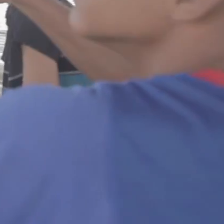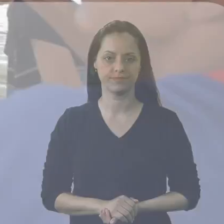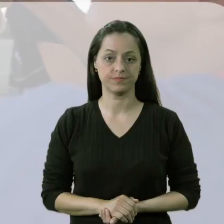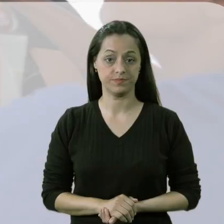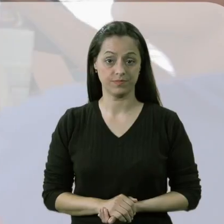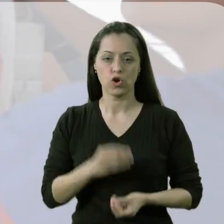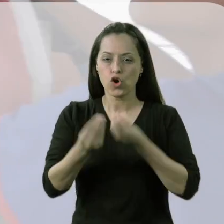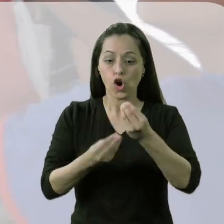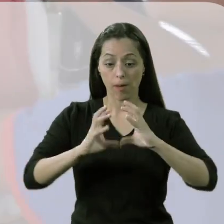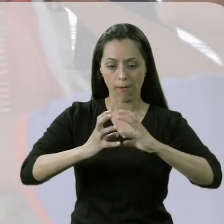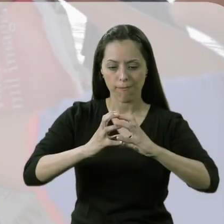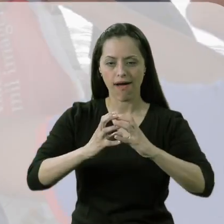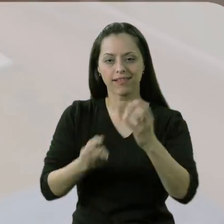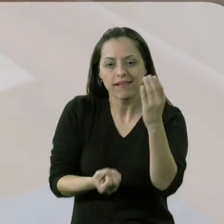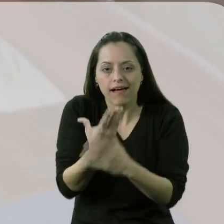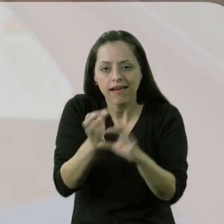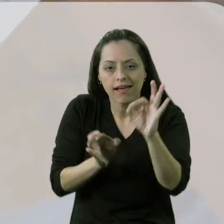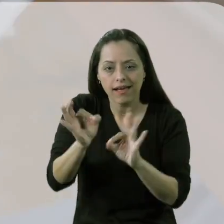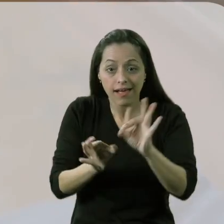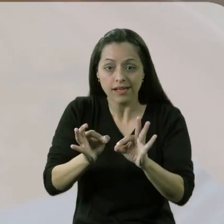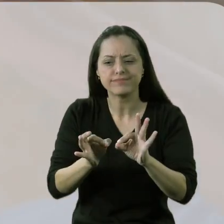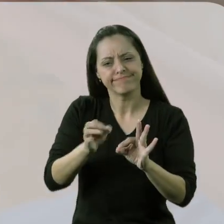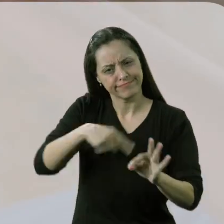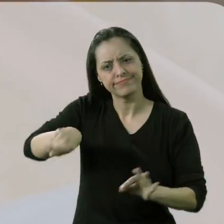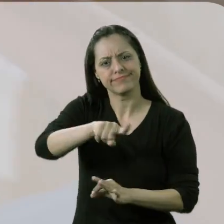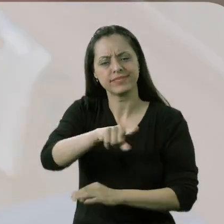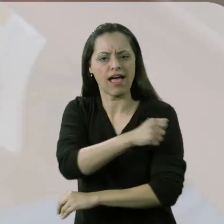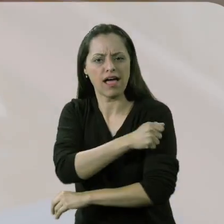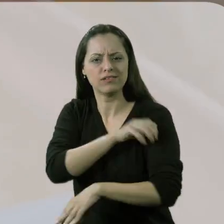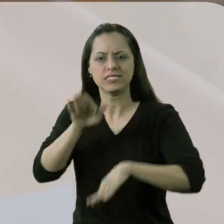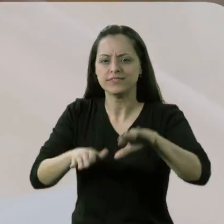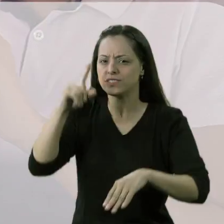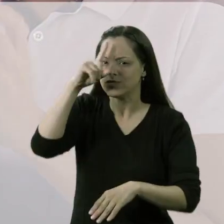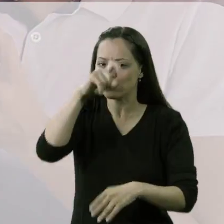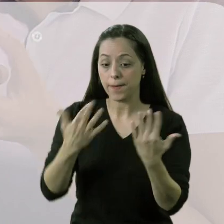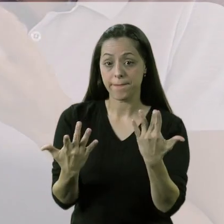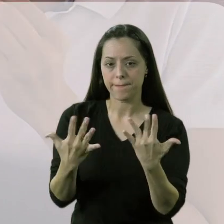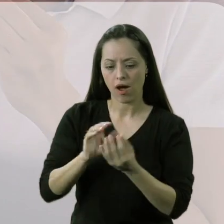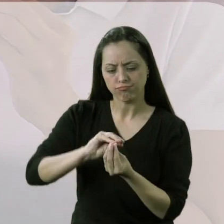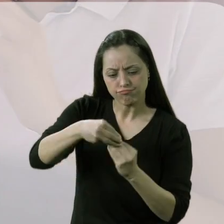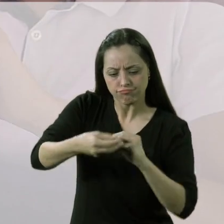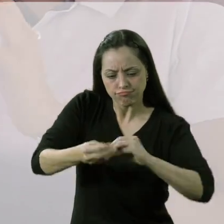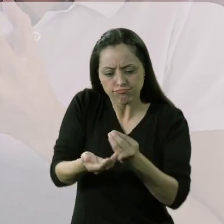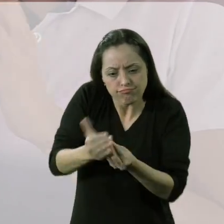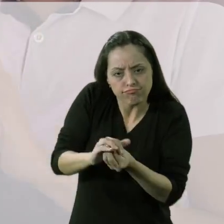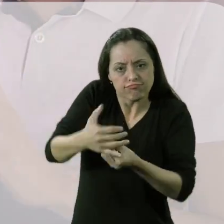A construção da bola foi a nossa primeira oficina. Alguns têm a dificuldade com a coordenação motora fina de fazer a bola,